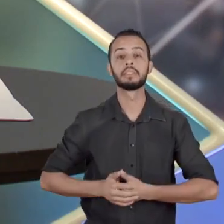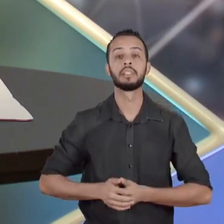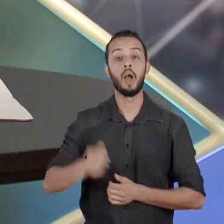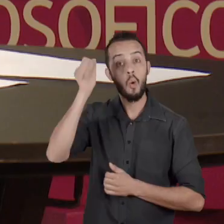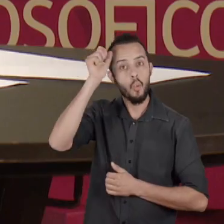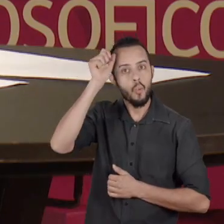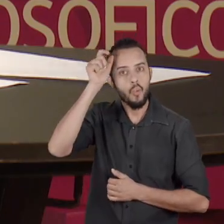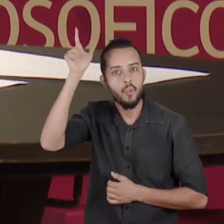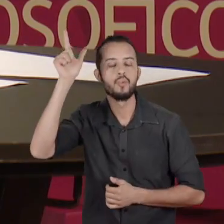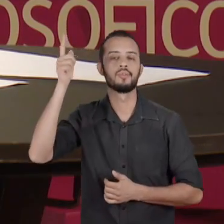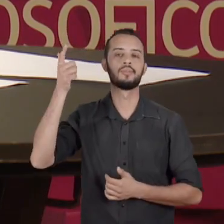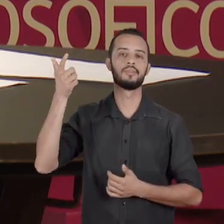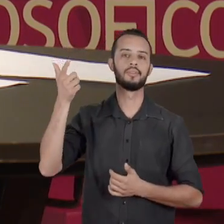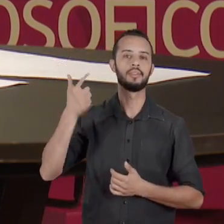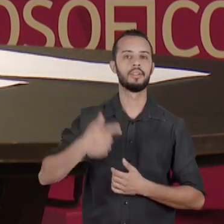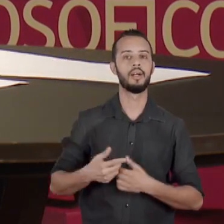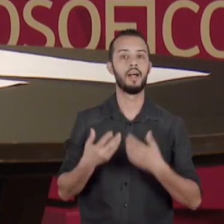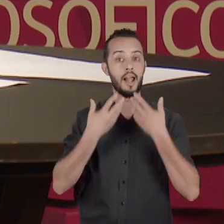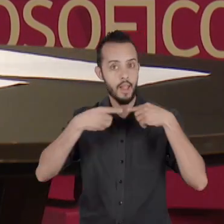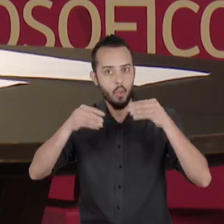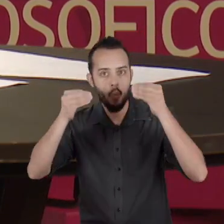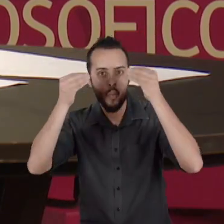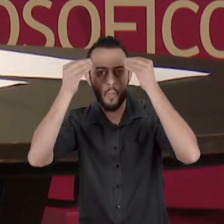que é a cultura, a linguagem...